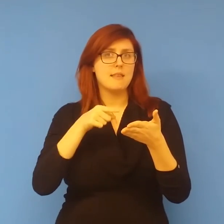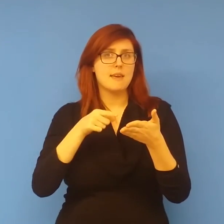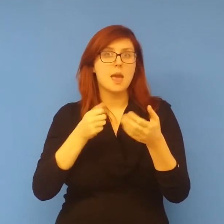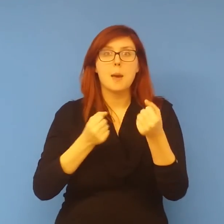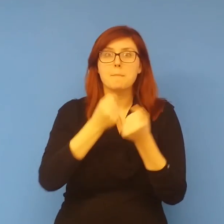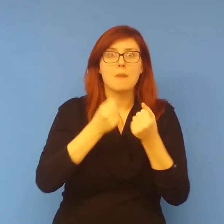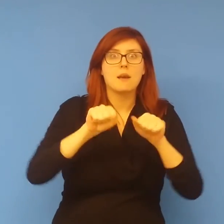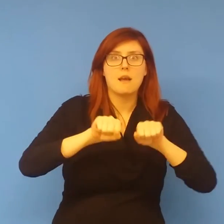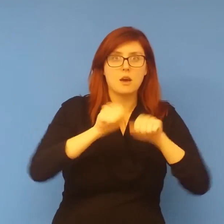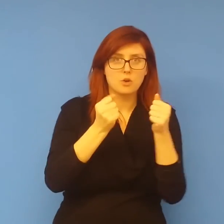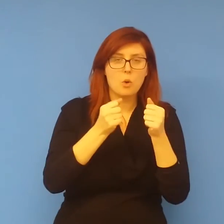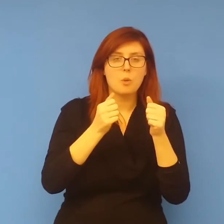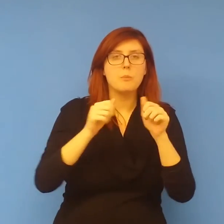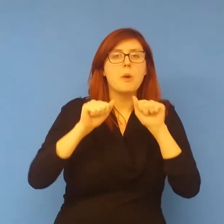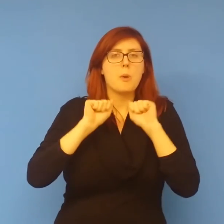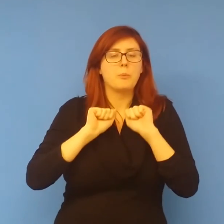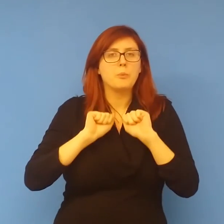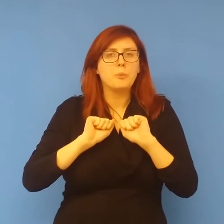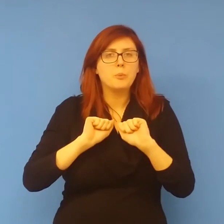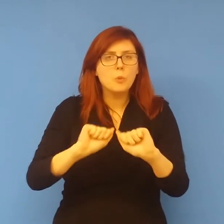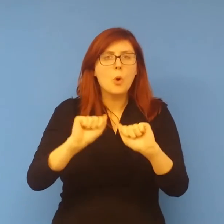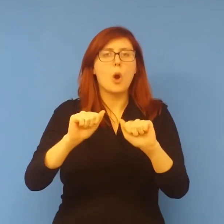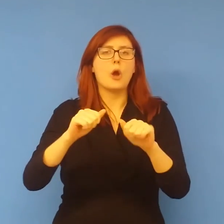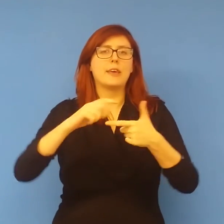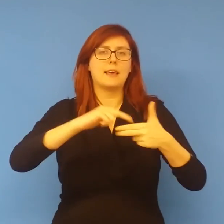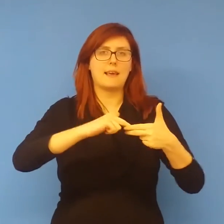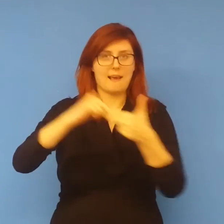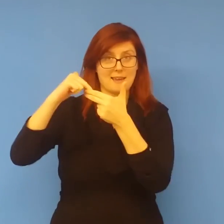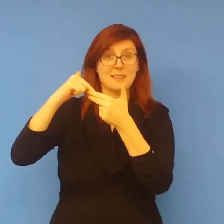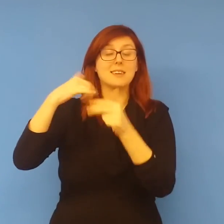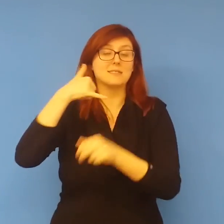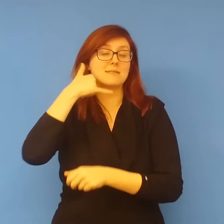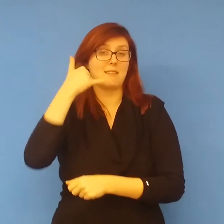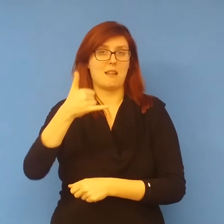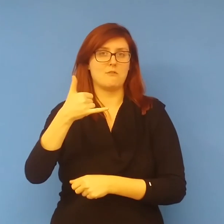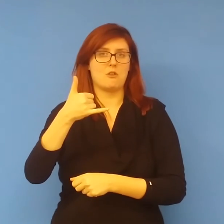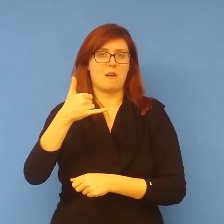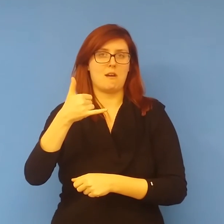con la quale potrai chiamare un carroattrezzi in caso di guasto.